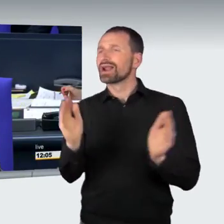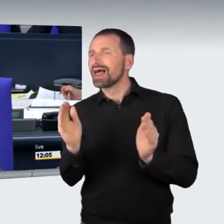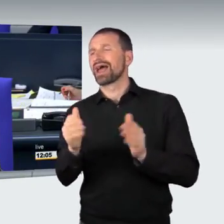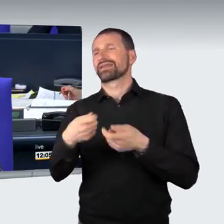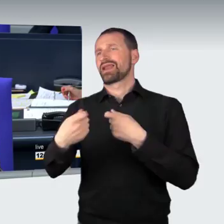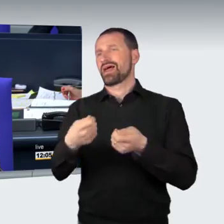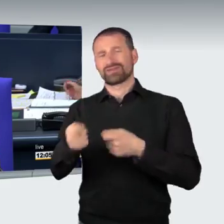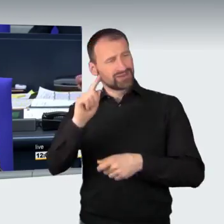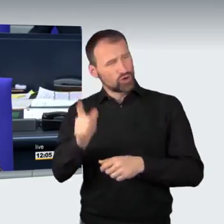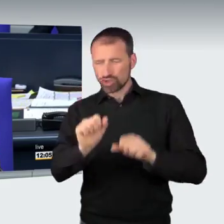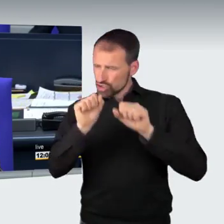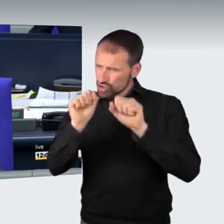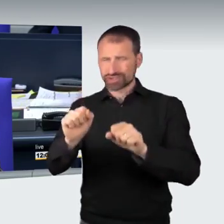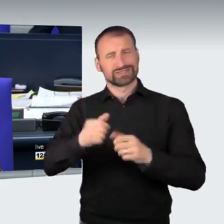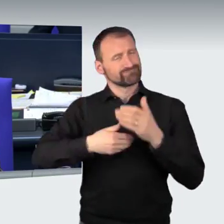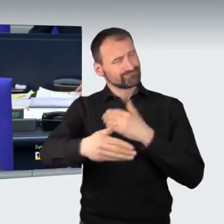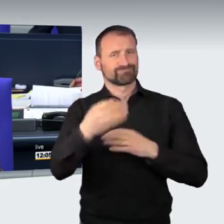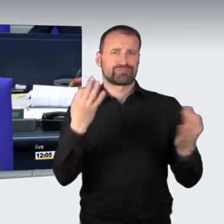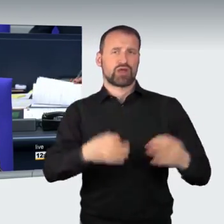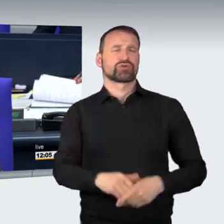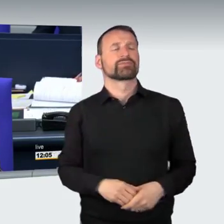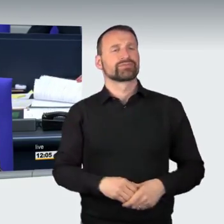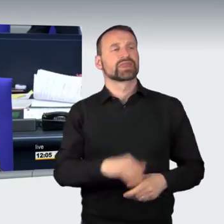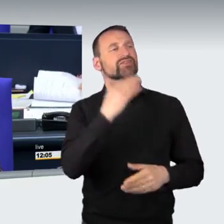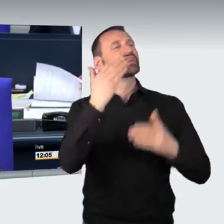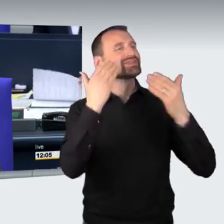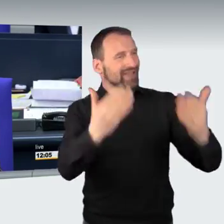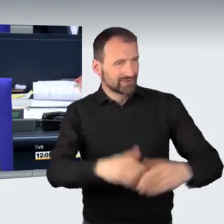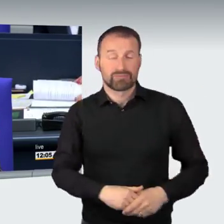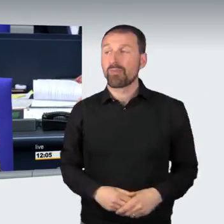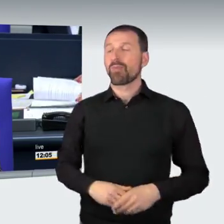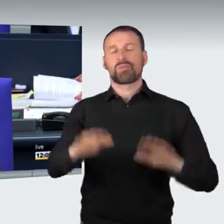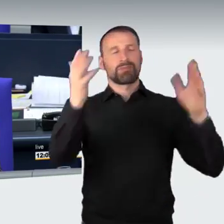(Präsidium): Vielen Dank, Caren Lay. Ich gebe das von den Schriftführerinnen